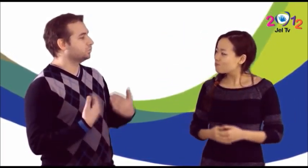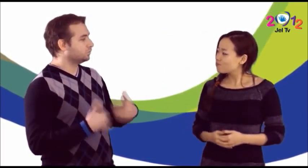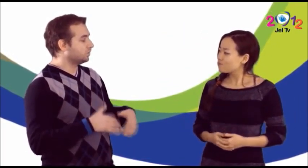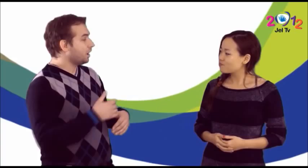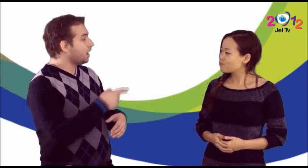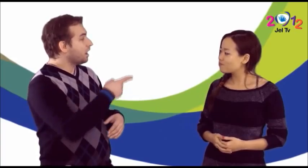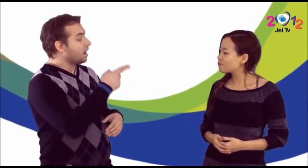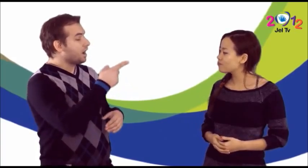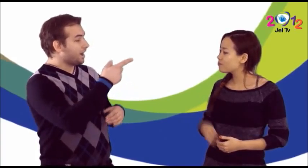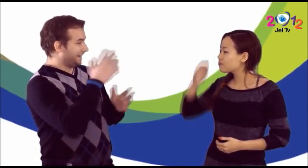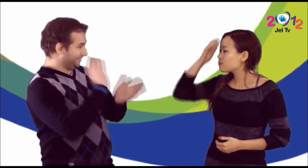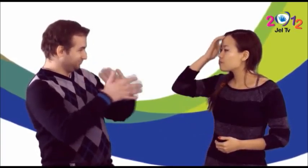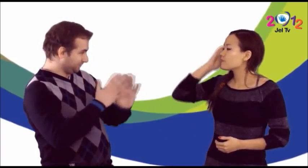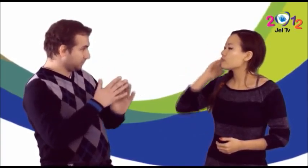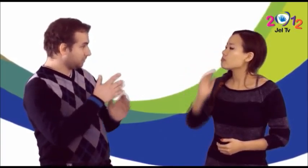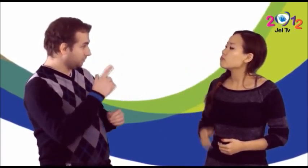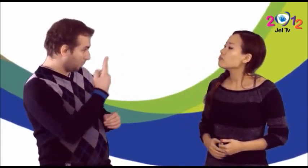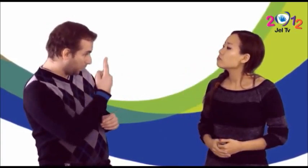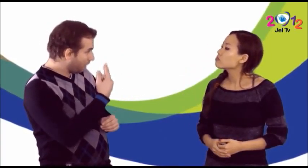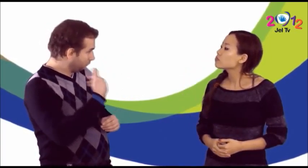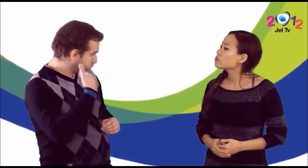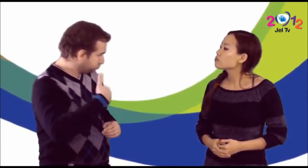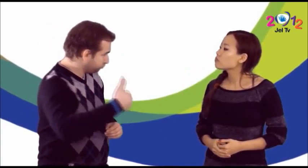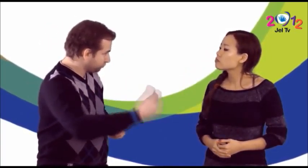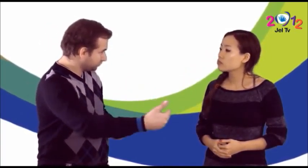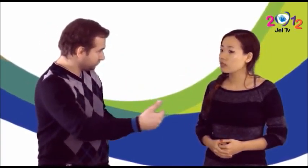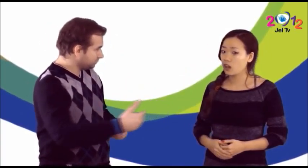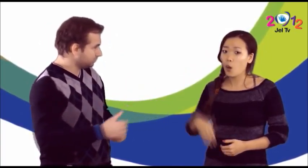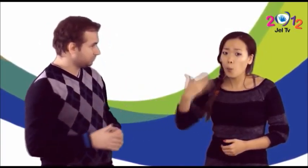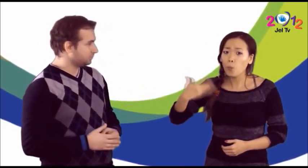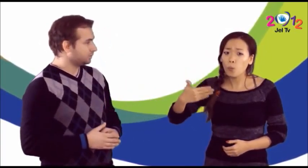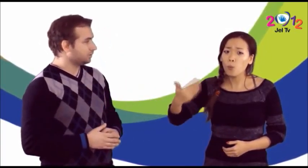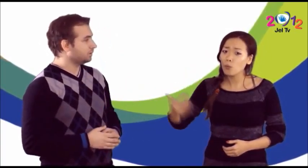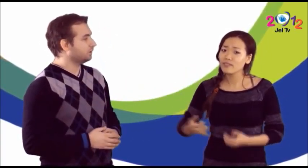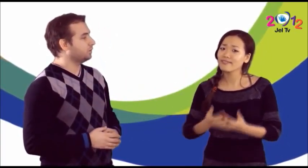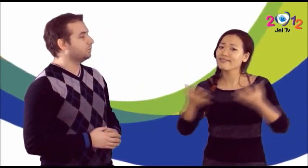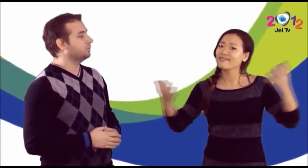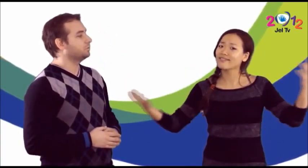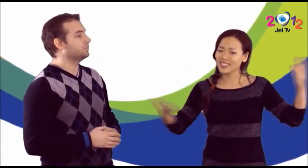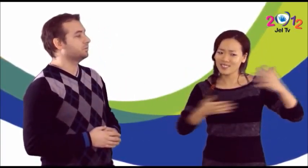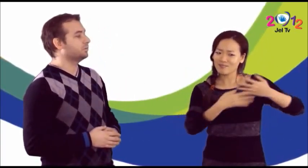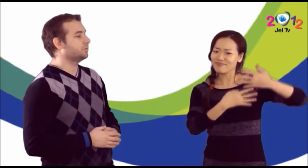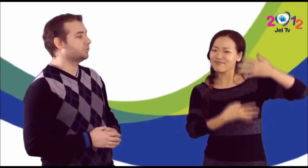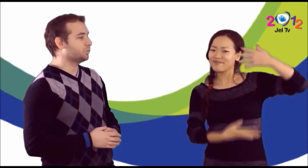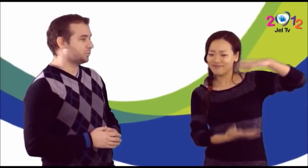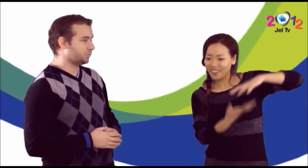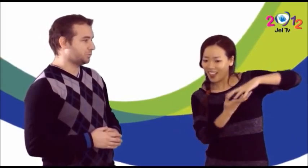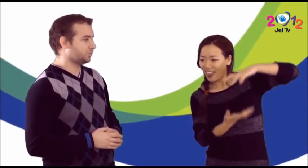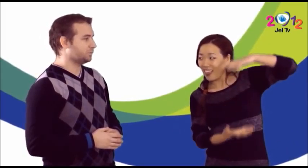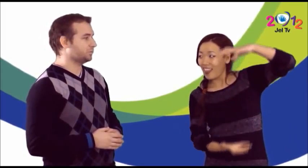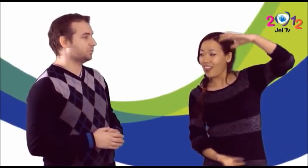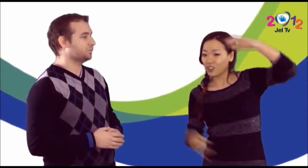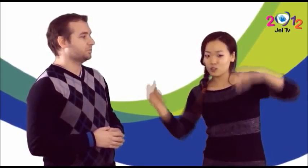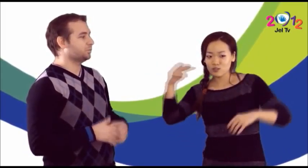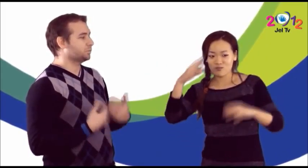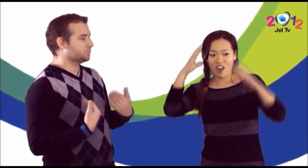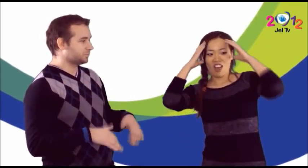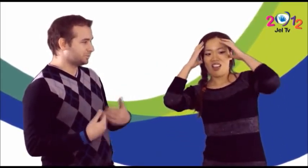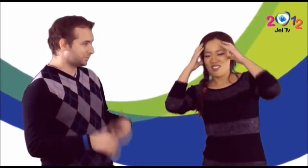Milyen gyakran van a jelnyelves információ-átadás? Egyszer? Naponta? Mindig van, szinte naponta. Nagyon sok anyagunk van errõl. Nektek biztosan nagyon soknak tûnik.